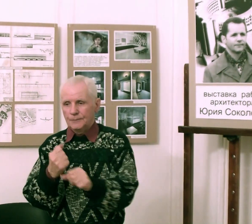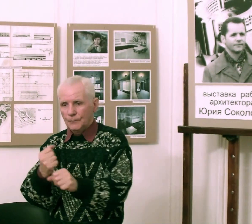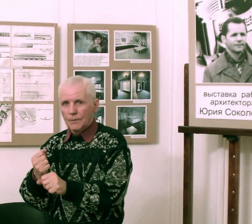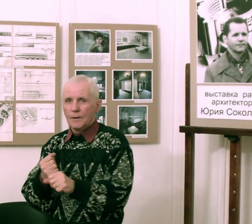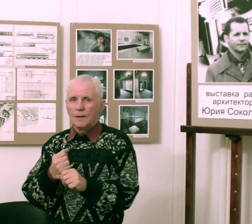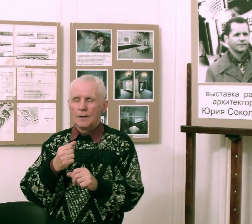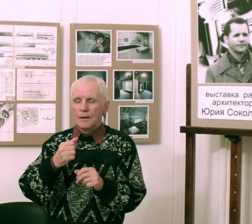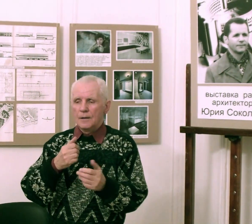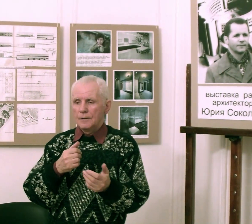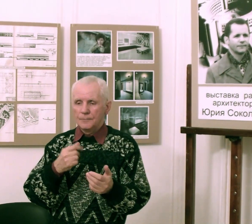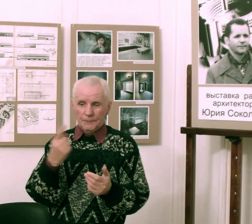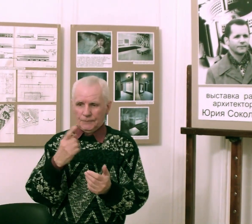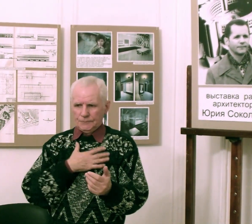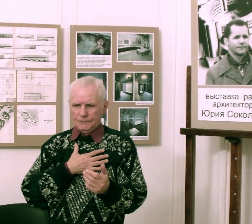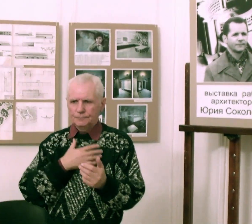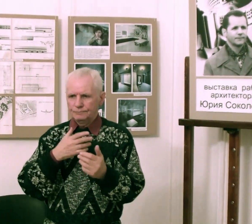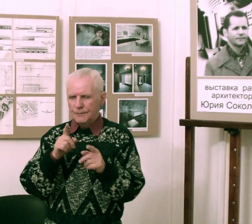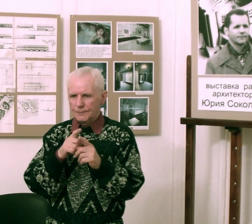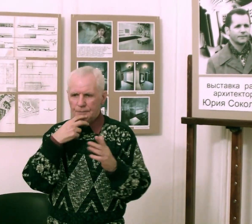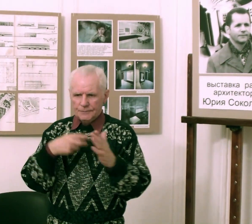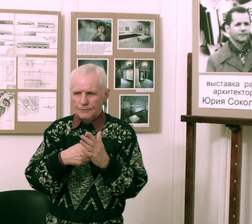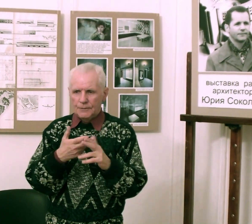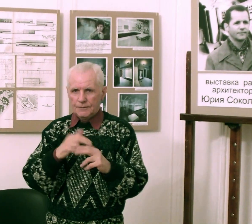Это очень приятно.